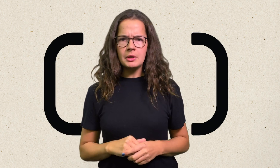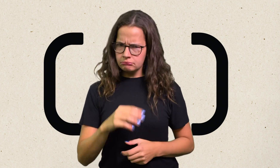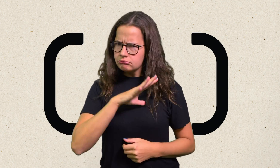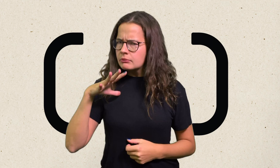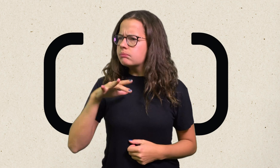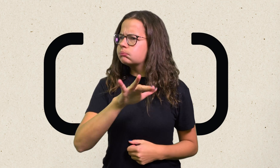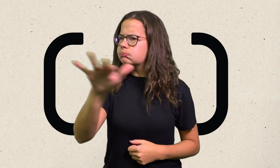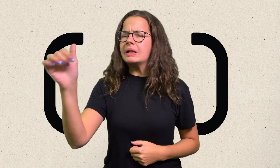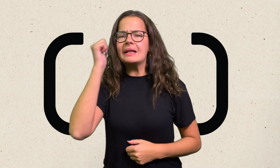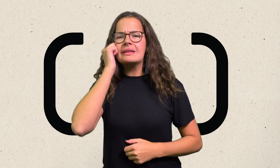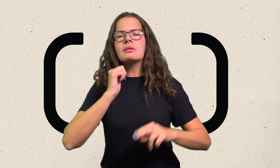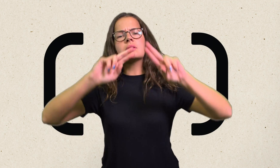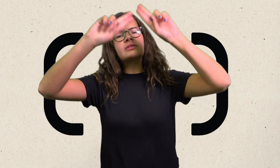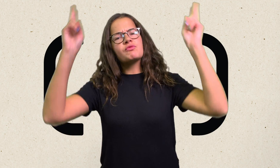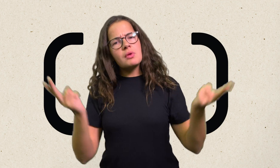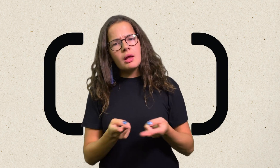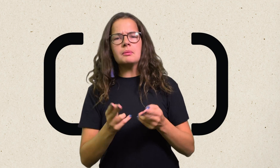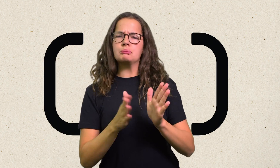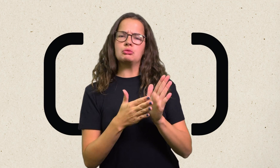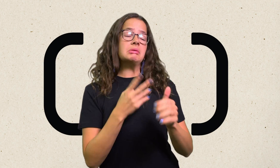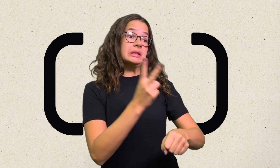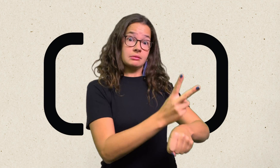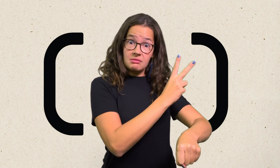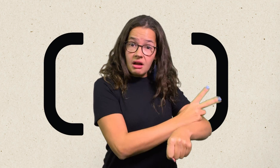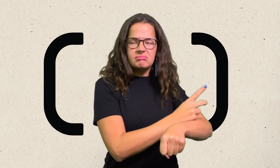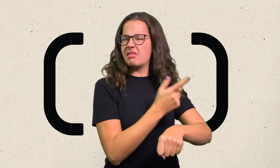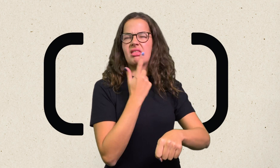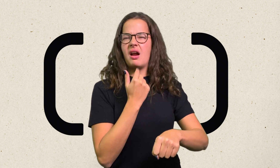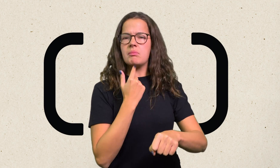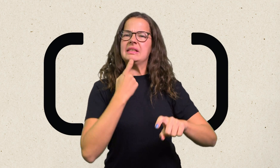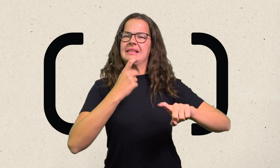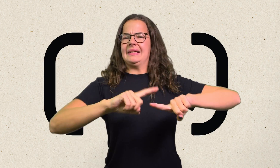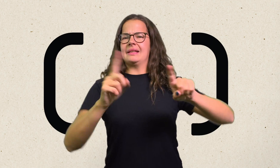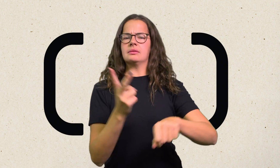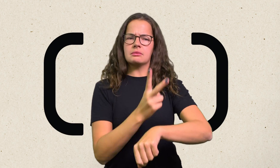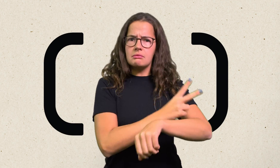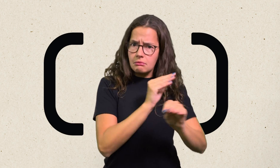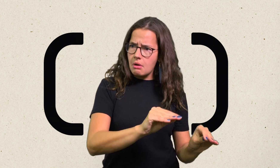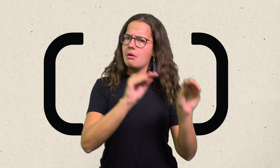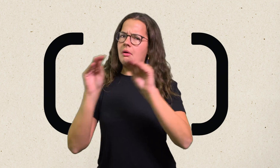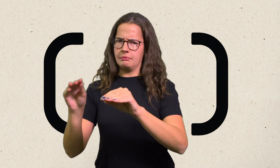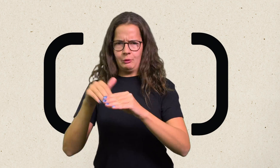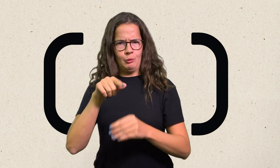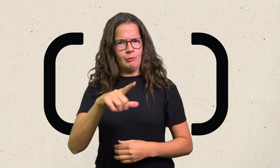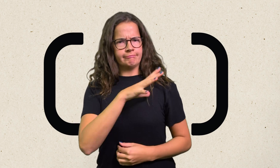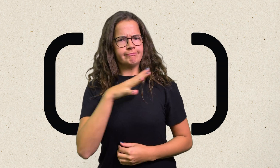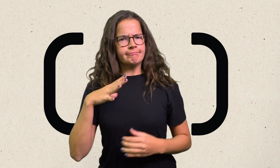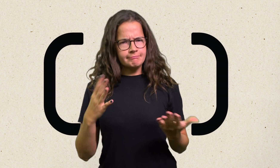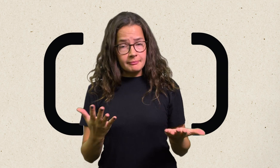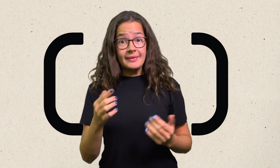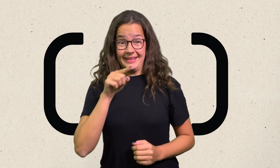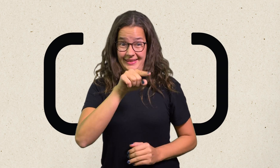Ve světě je běžná věc, že se lidé stěhují na delší dobu do jiného státu.